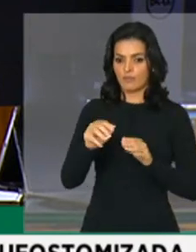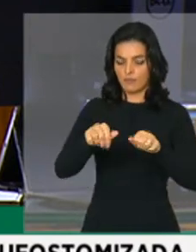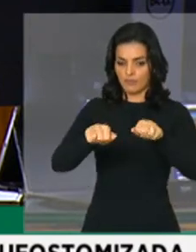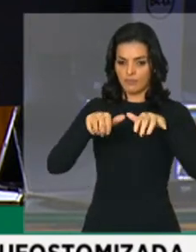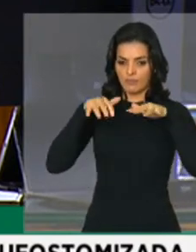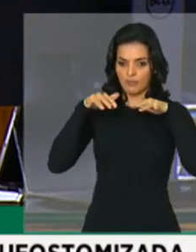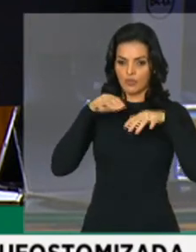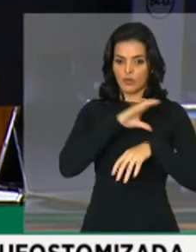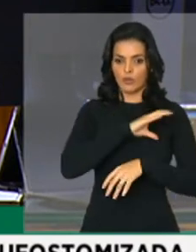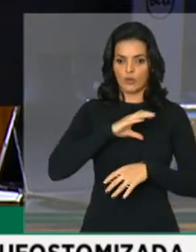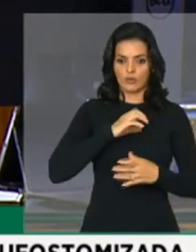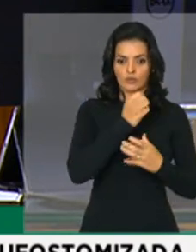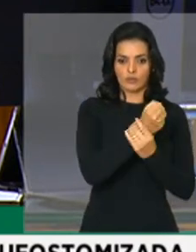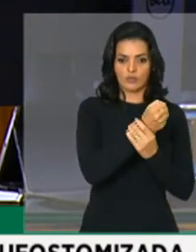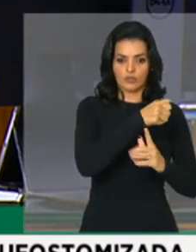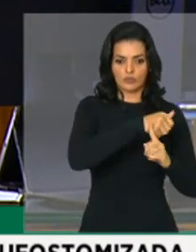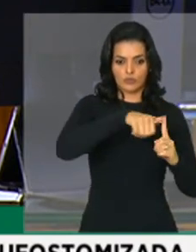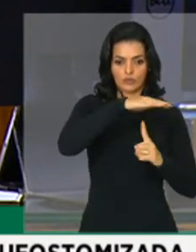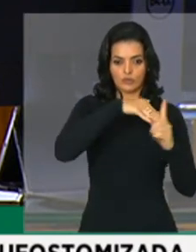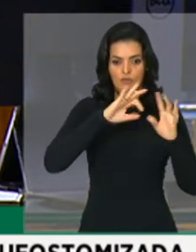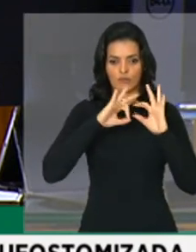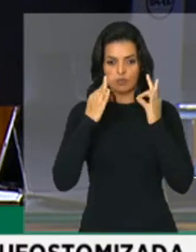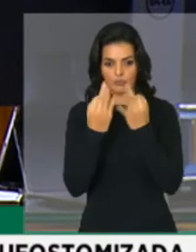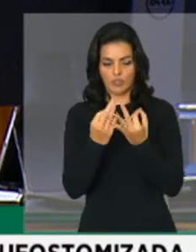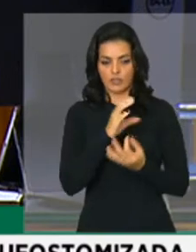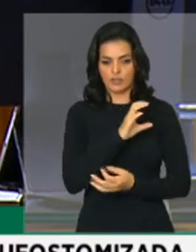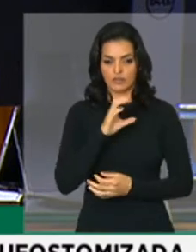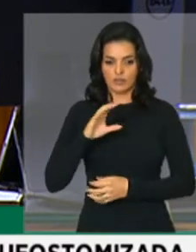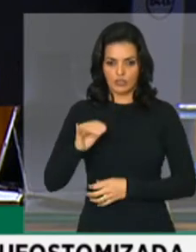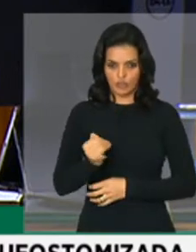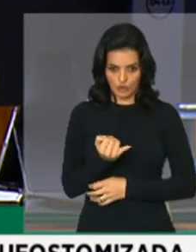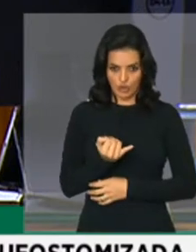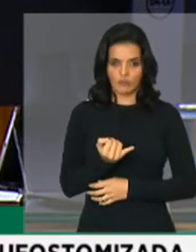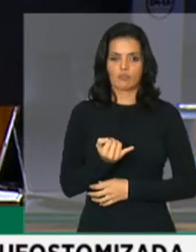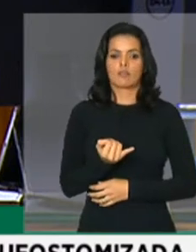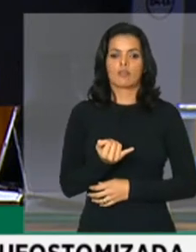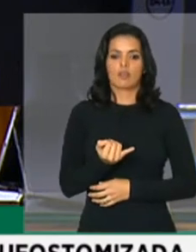PLENÁRIO. A EMENDA N °. 1 DE AUTORIA DO NOBRE DEPUTADO ENIO VERRI, ELA ACRESCENTA AO